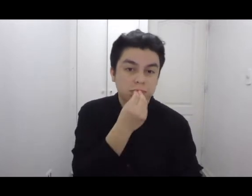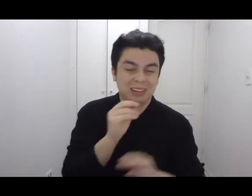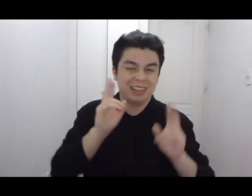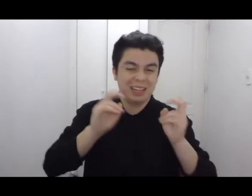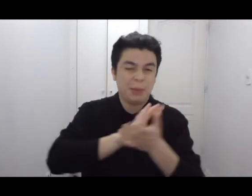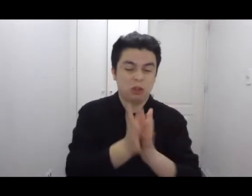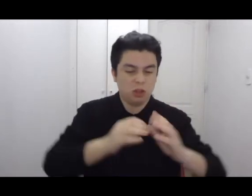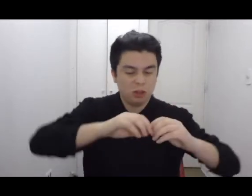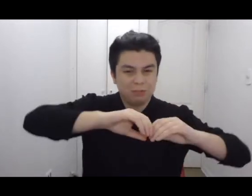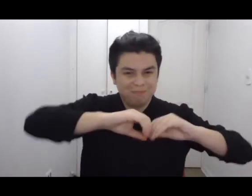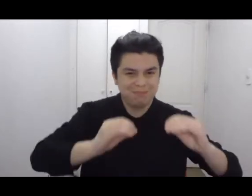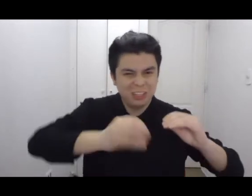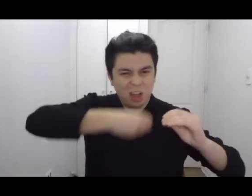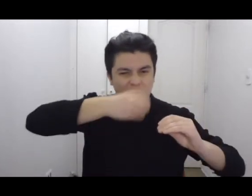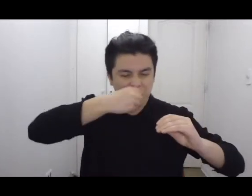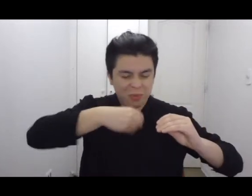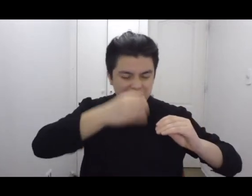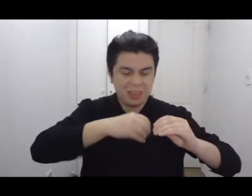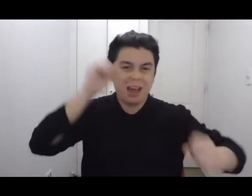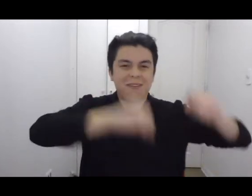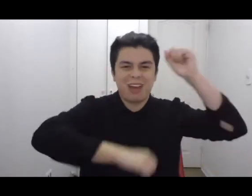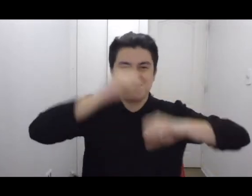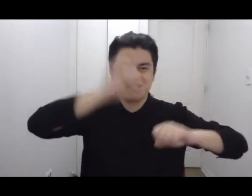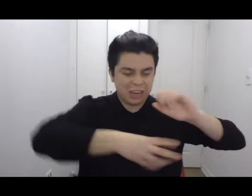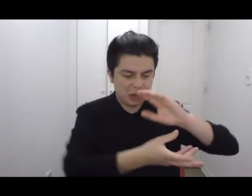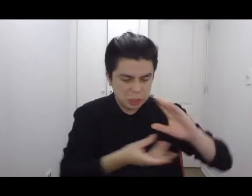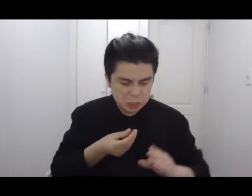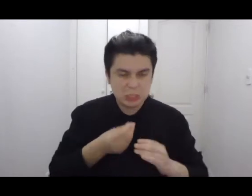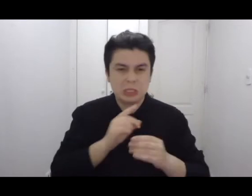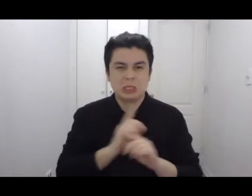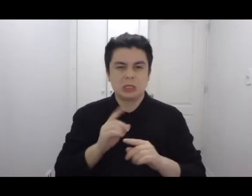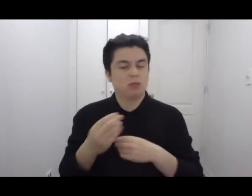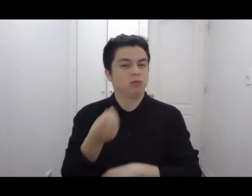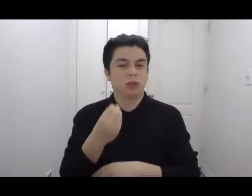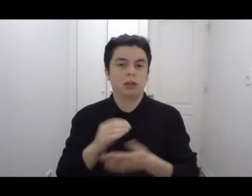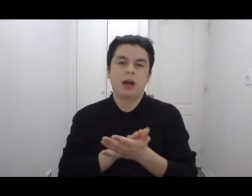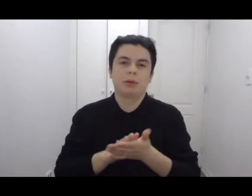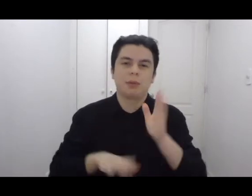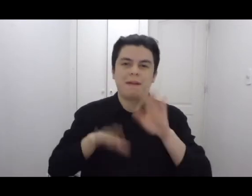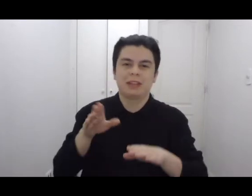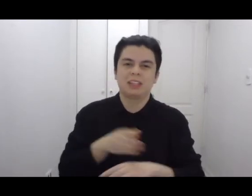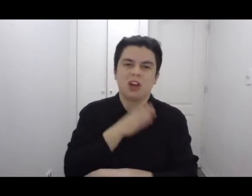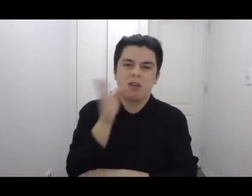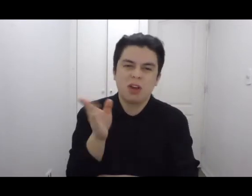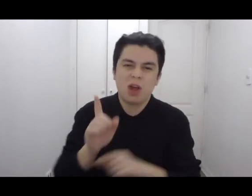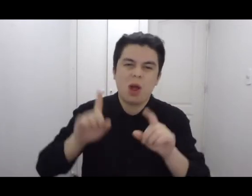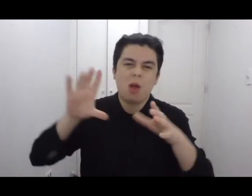que obviamente todo estos ultra procesados no no conviene obvio de repente uno si va a la junta